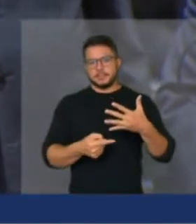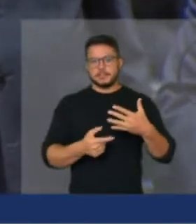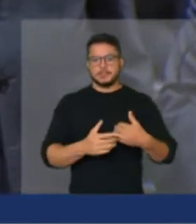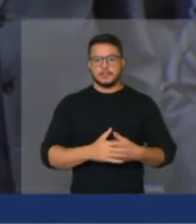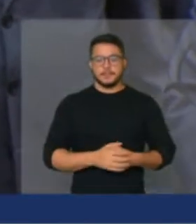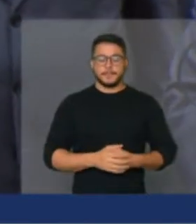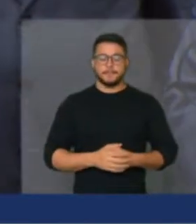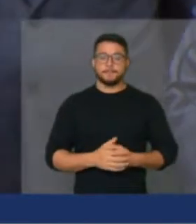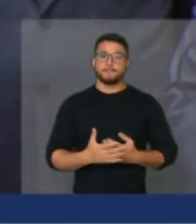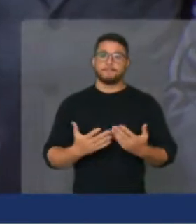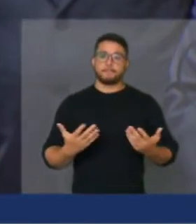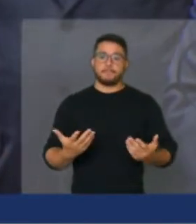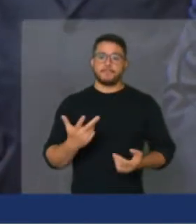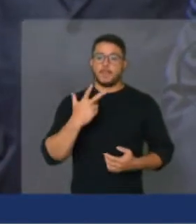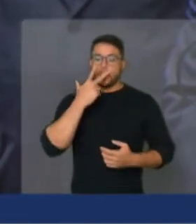ESSE PLENÁRIO VAI PRESTAR UM FAVOR, PORQUE É MUITO MAIS